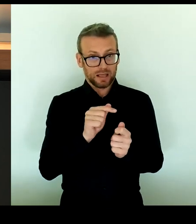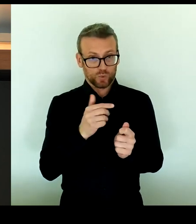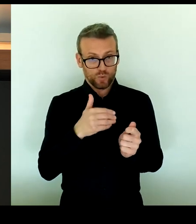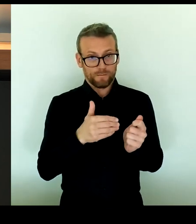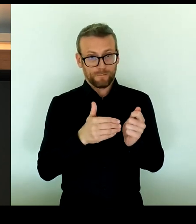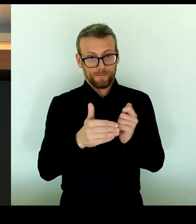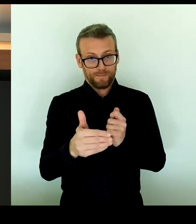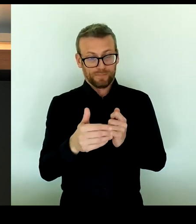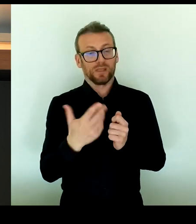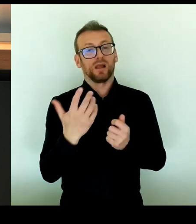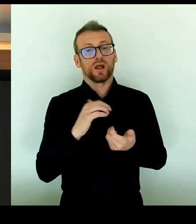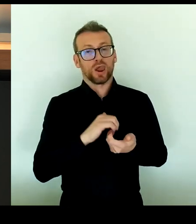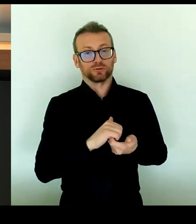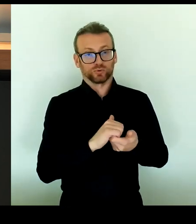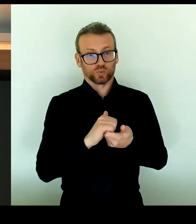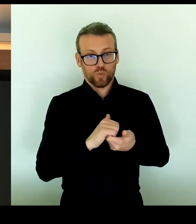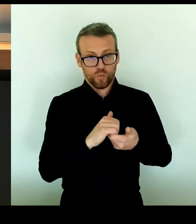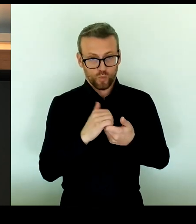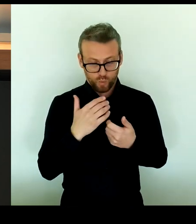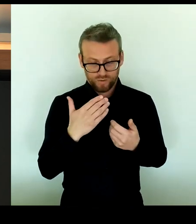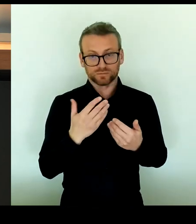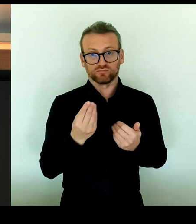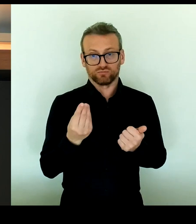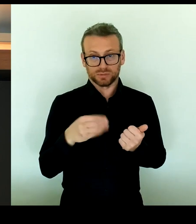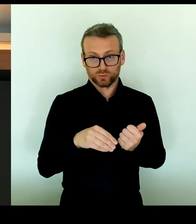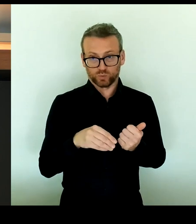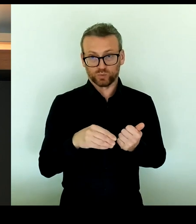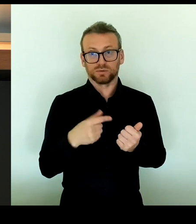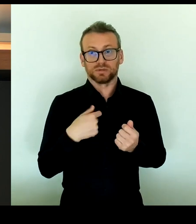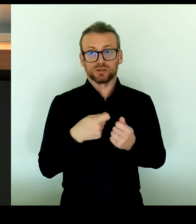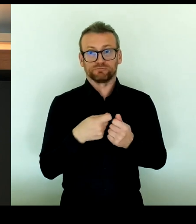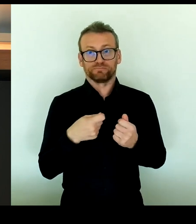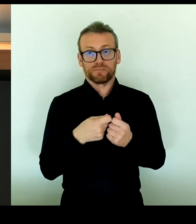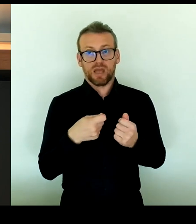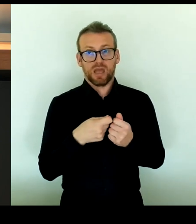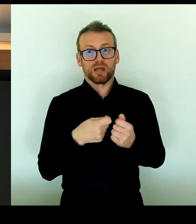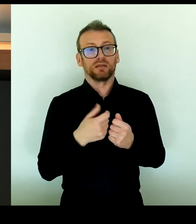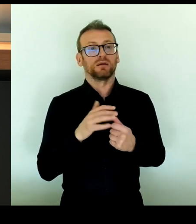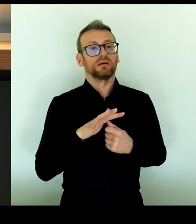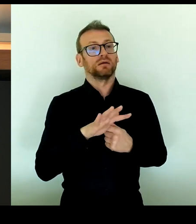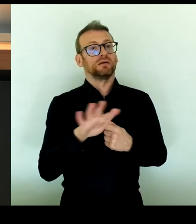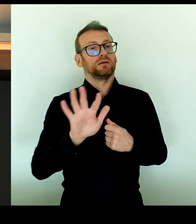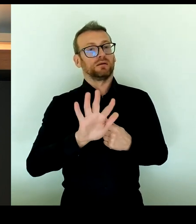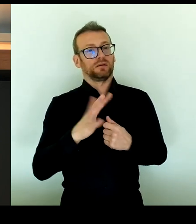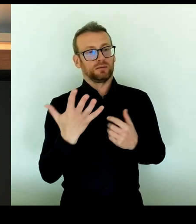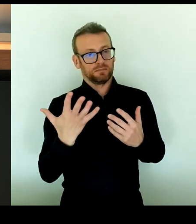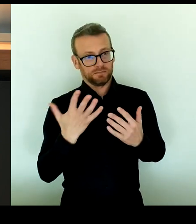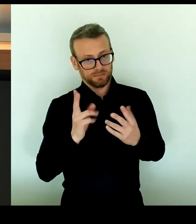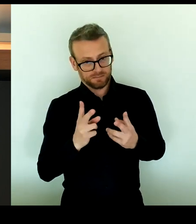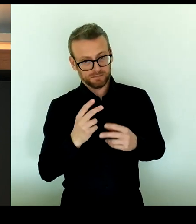Dazu gehört natürlich auch die soziale Infrastruktur, die hier nicht aufgeführt ist aber auch anderes. So, integrierte Planung.